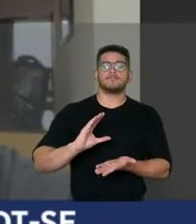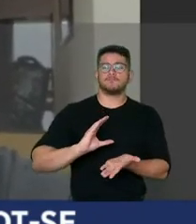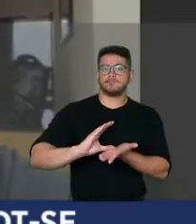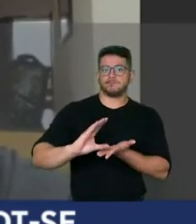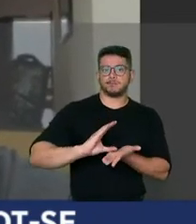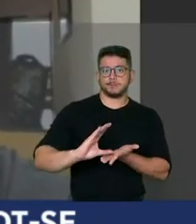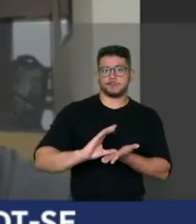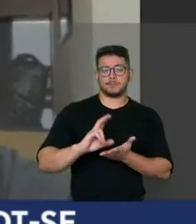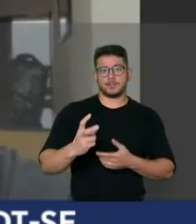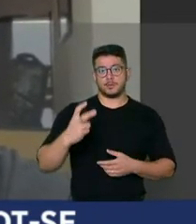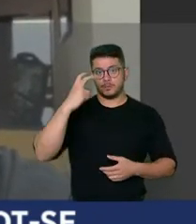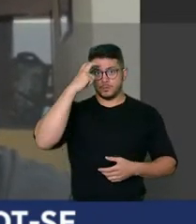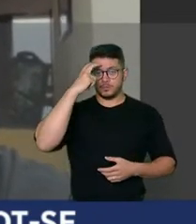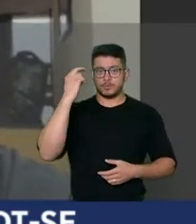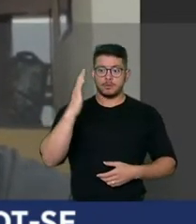BRASIL ESTÃO SENDO APROVADAS. PORTANTO... É... É O PDT...